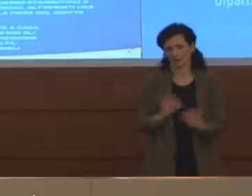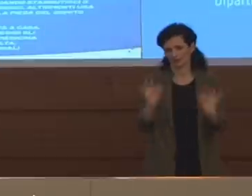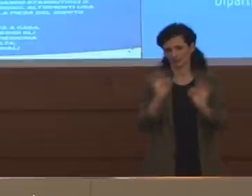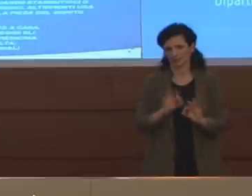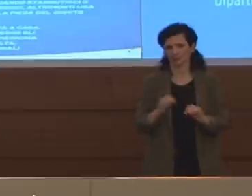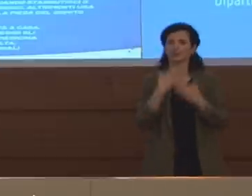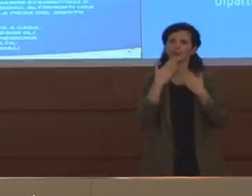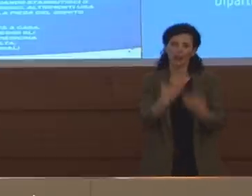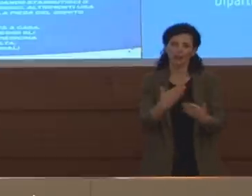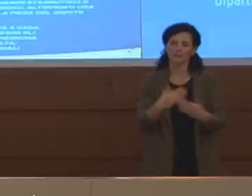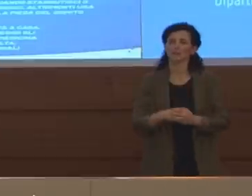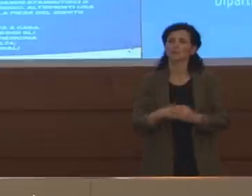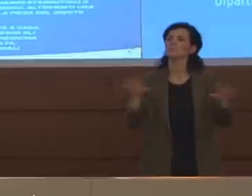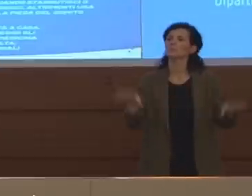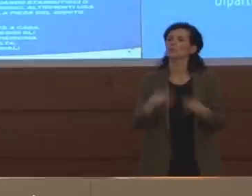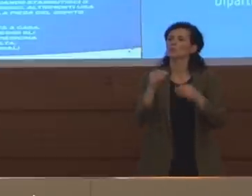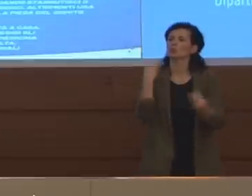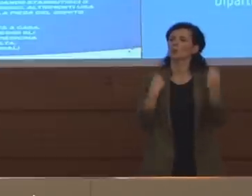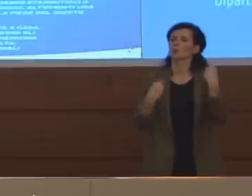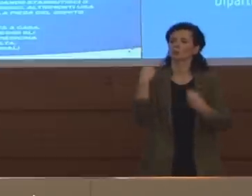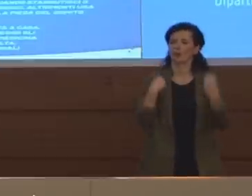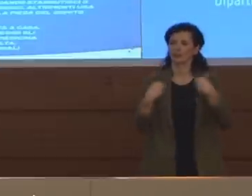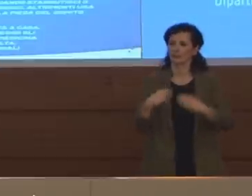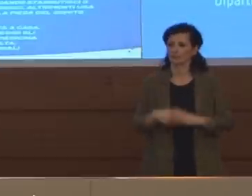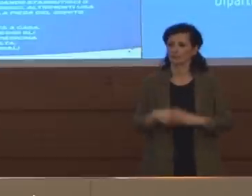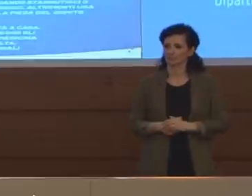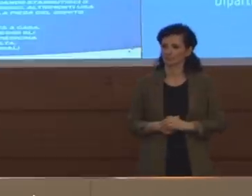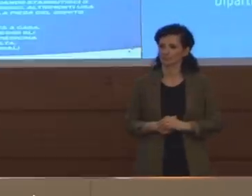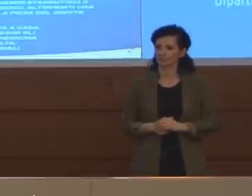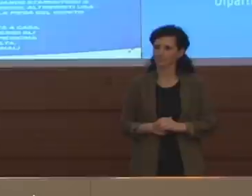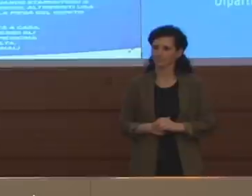Diamo spazio alle vostre domande.